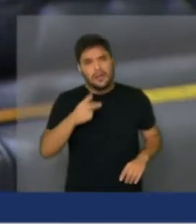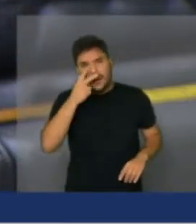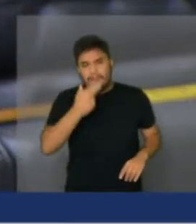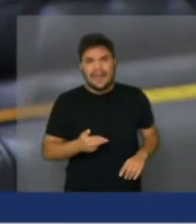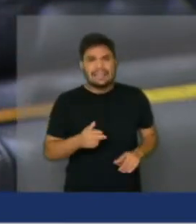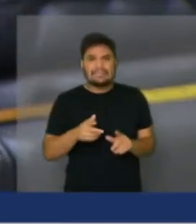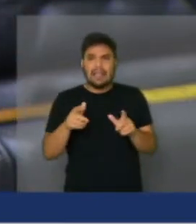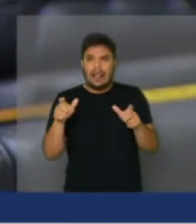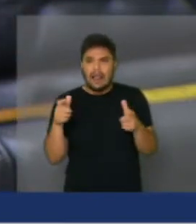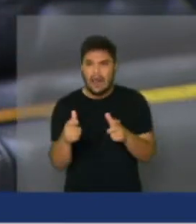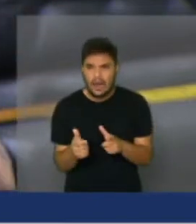O PATRIMÔNIO DOS MUNICÍPIOS E DOS ESTADOS, PORTANTO MAIS